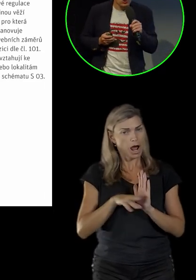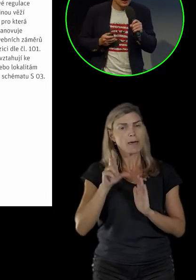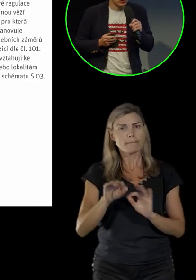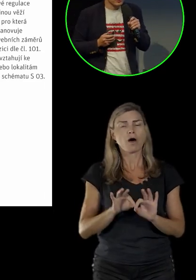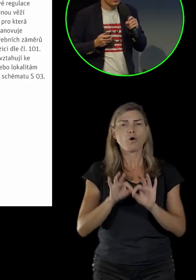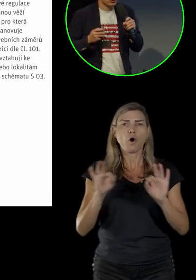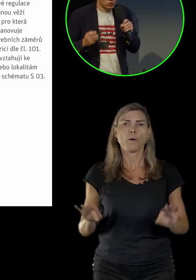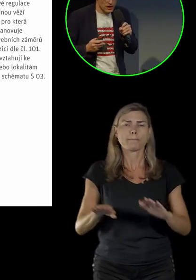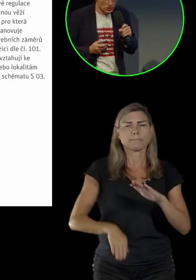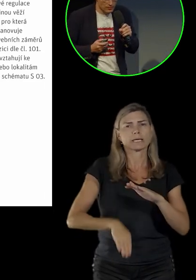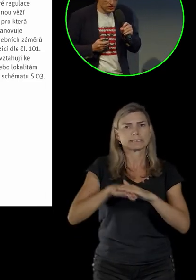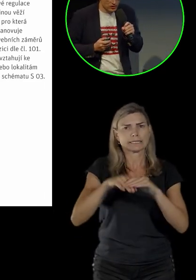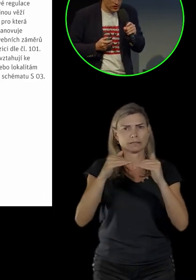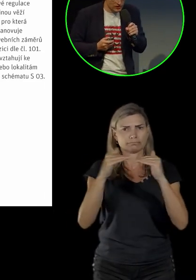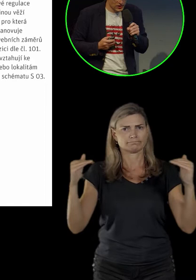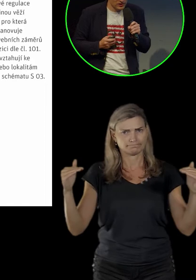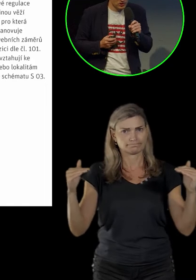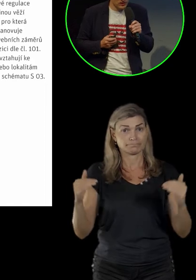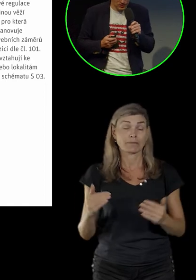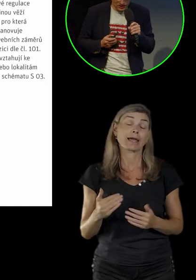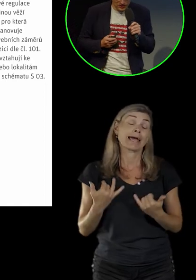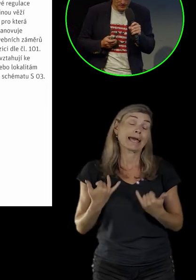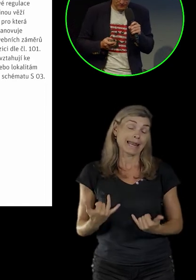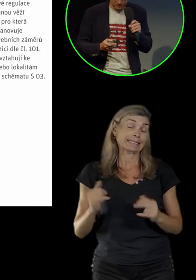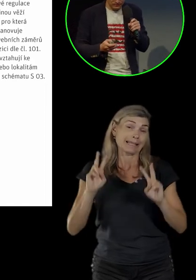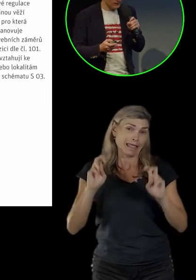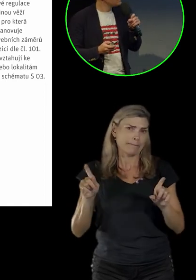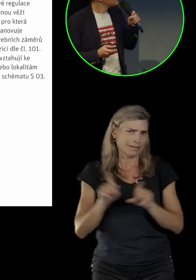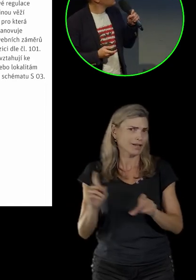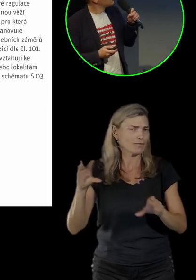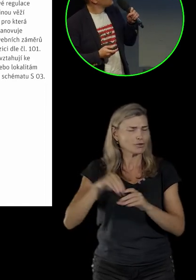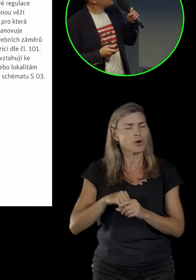Oslí můstek k tomu druhému tématu dnešního večera, k výškové regulaci.